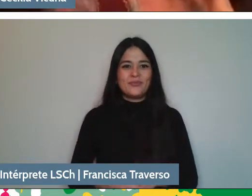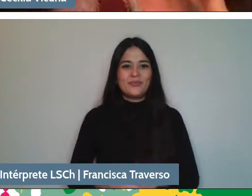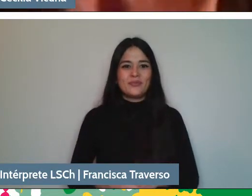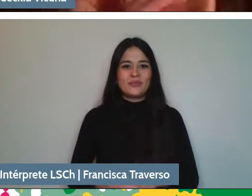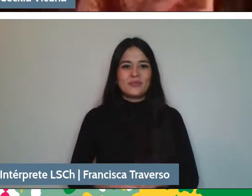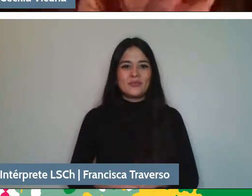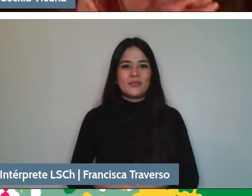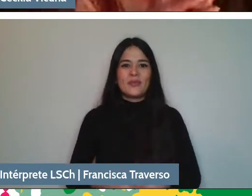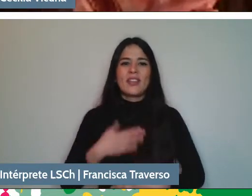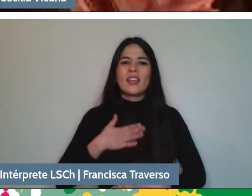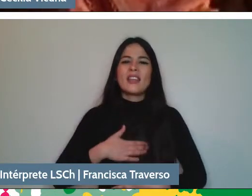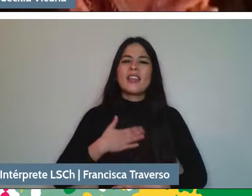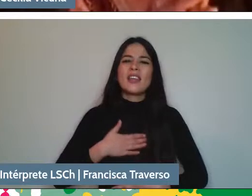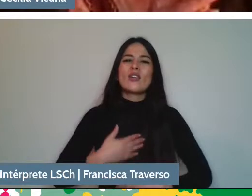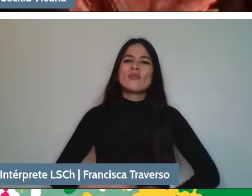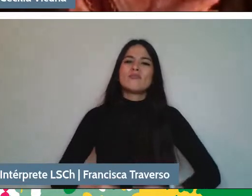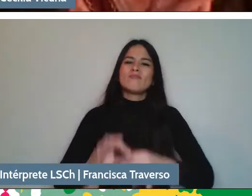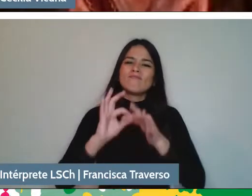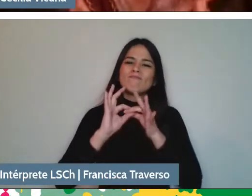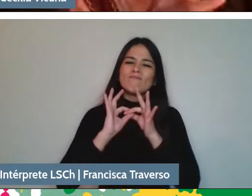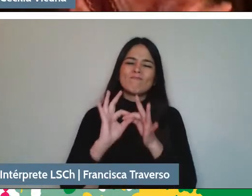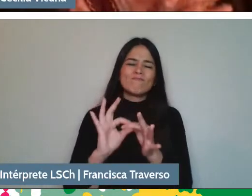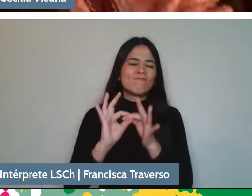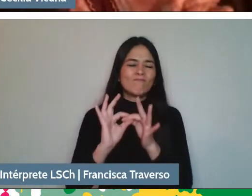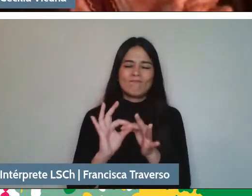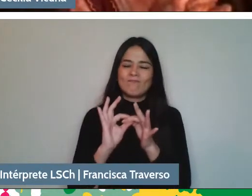Quiero agradecer estas presencias.